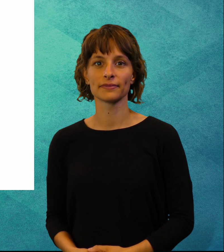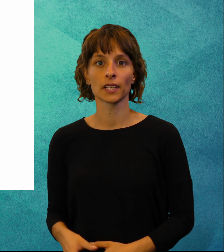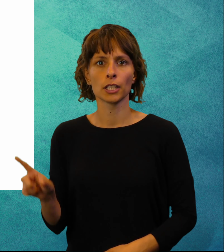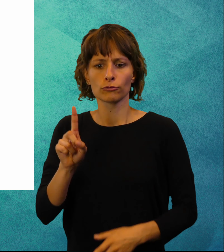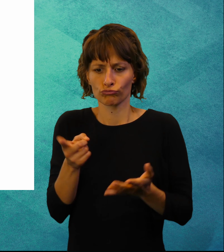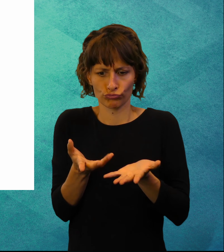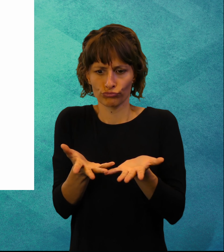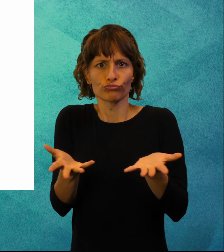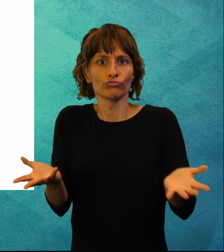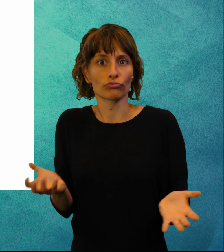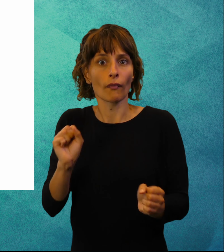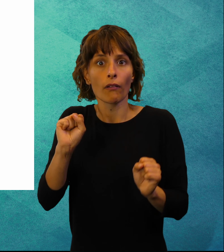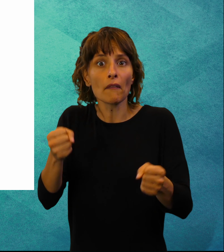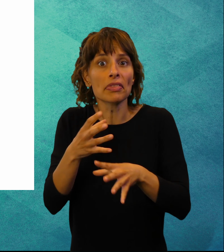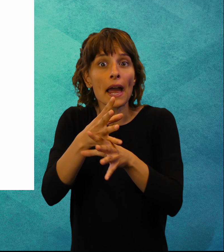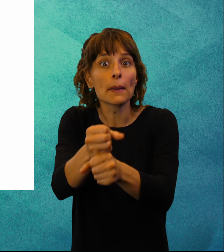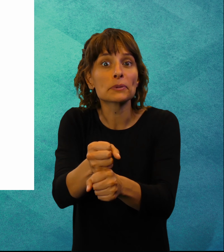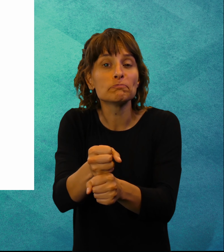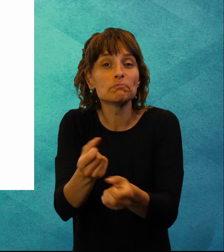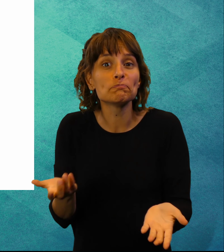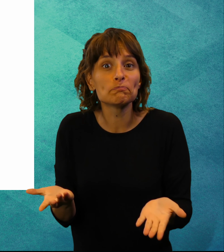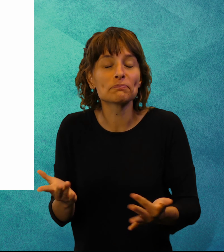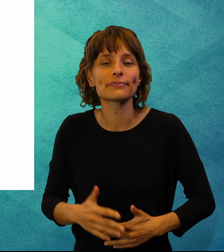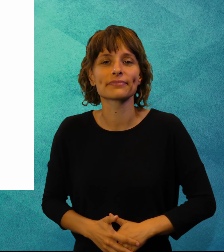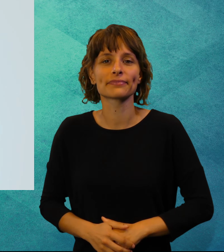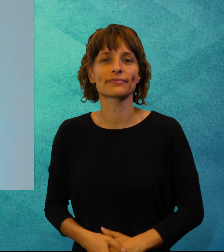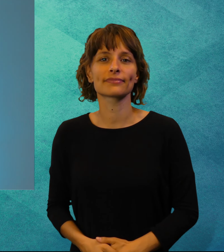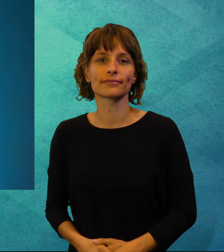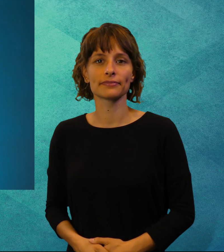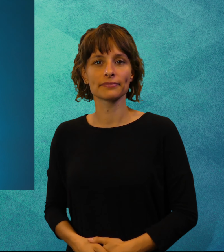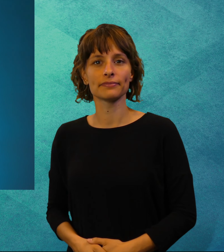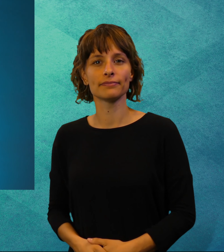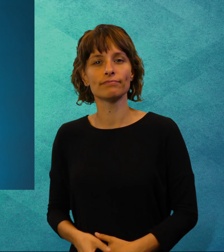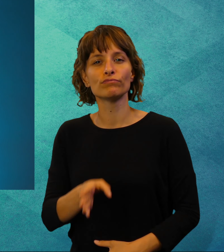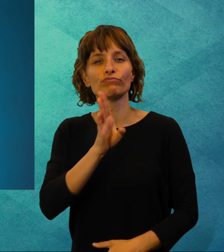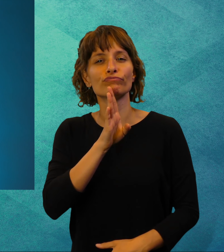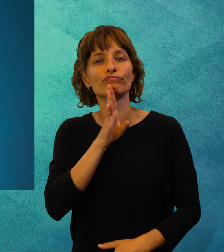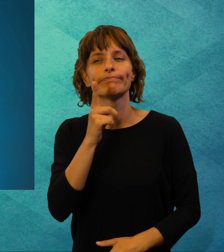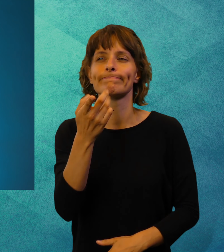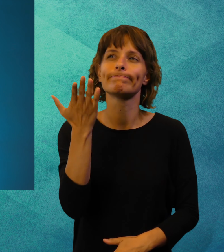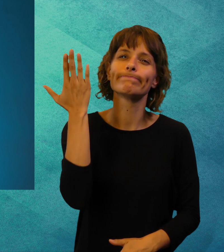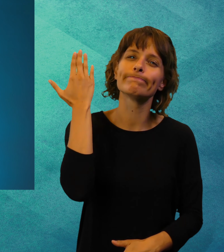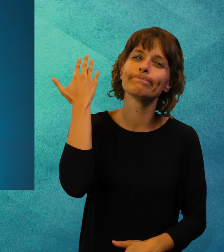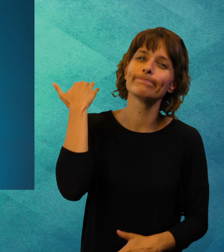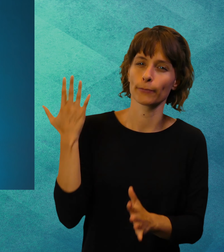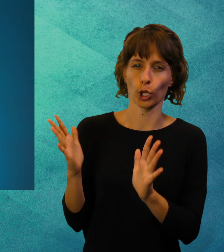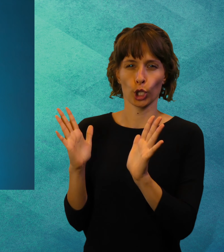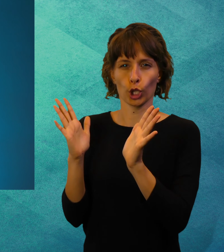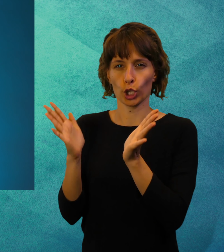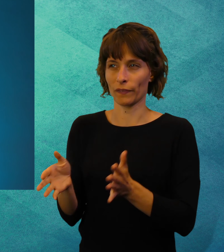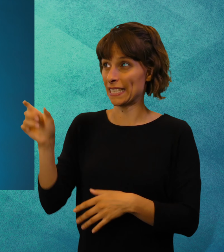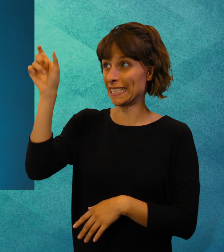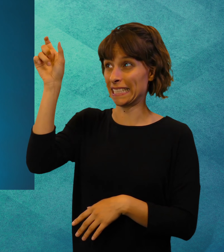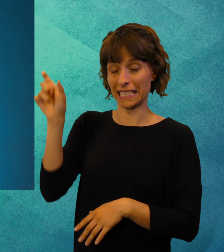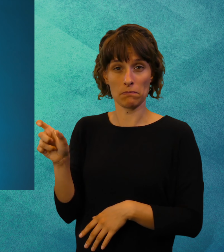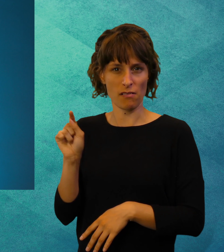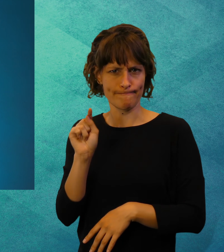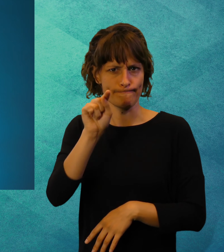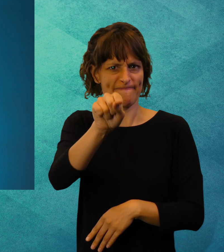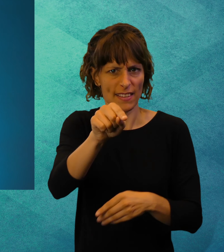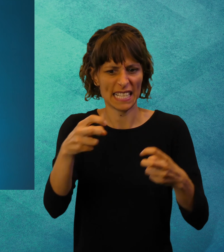Wat kan je helpen? Als je seksueel misbruikt bent, dan kunnen verschillende dingen je helpen.